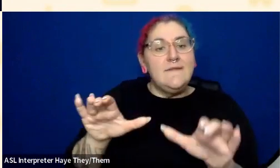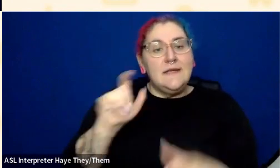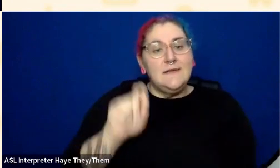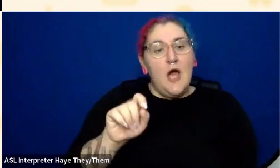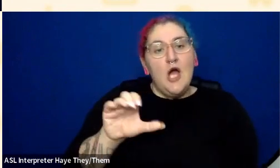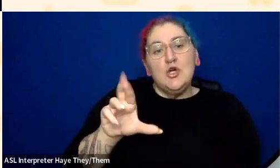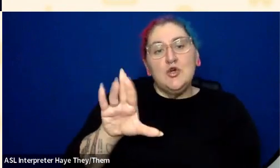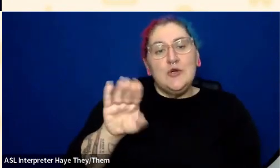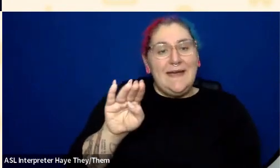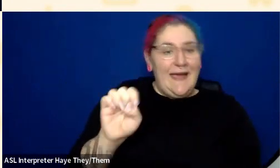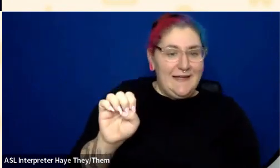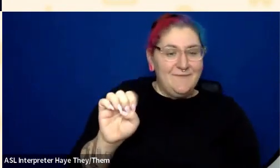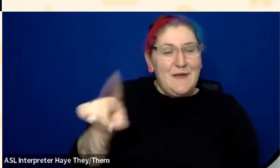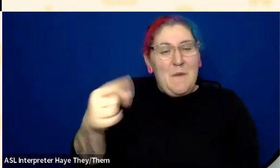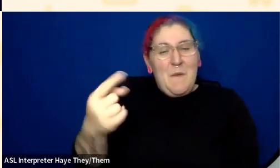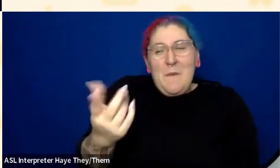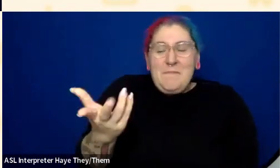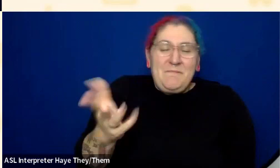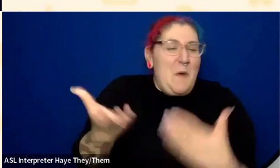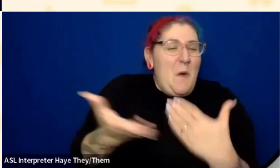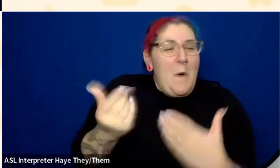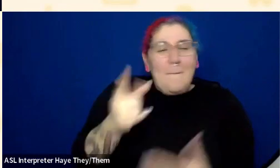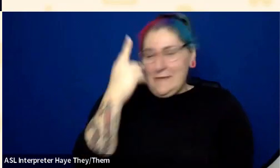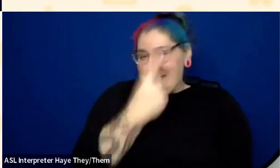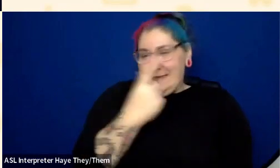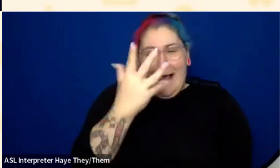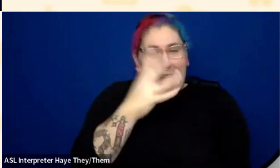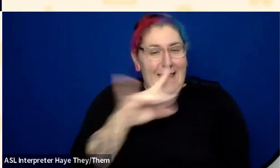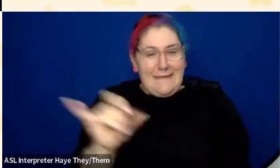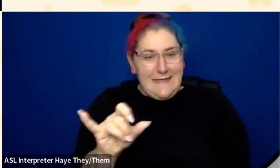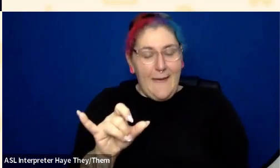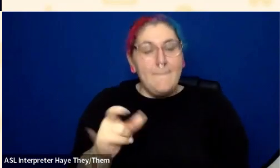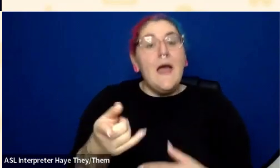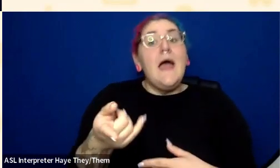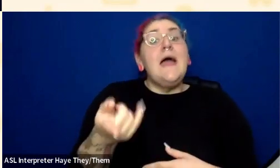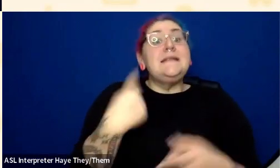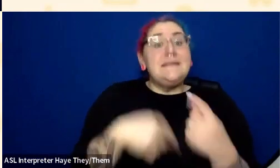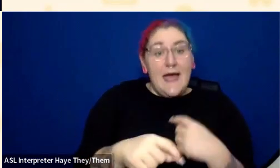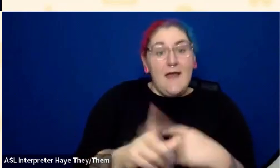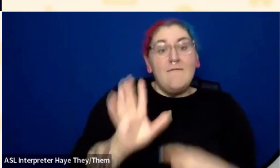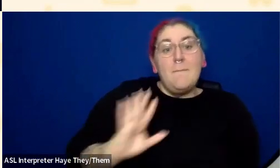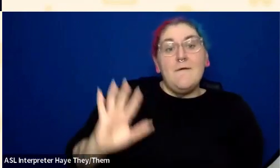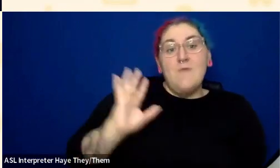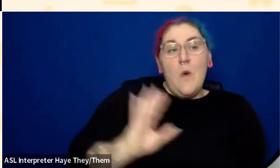que los cambios están debajo de los marcos; en lugar de ser desde cero a lo que sea, ahora es solo un cuadro.